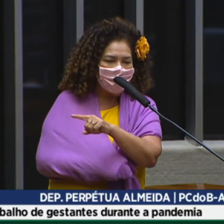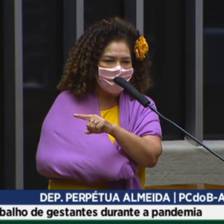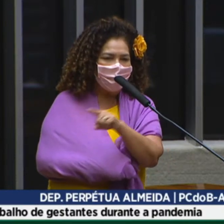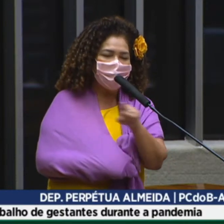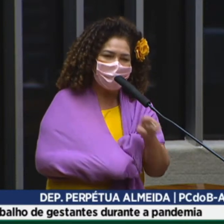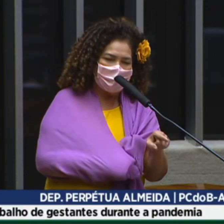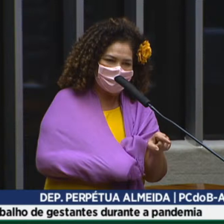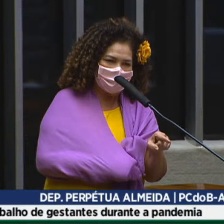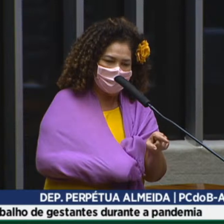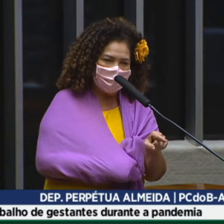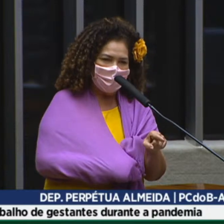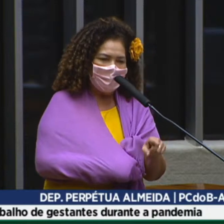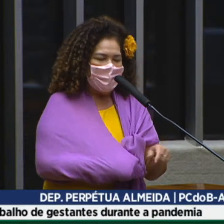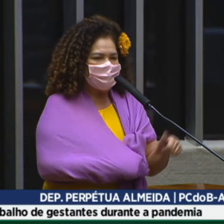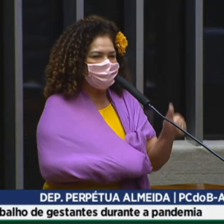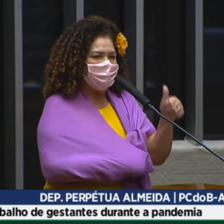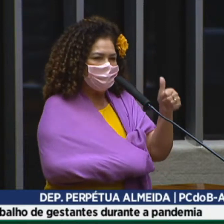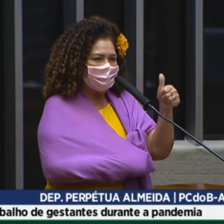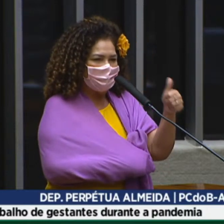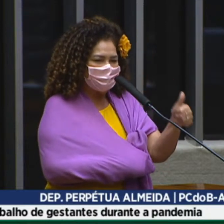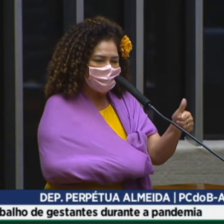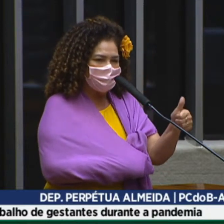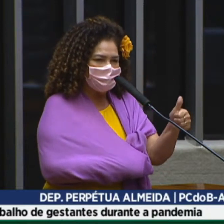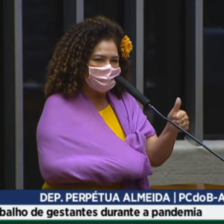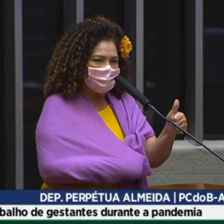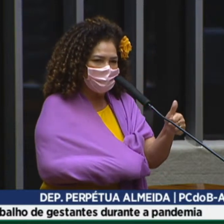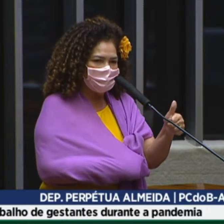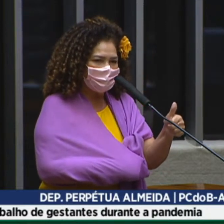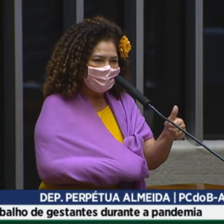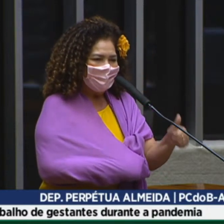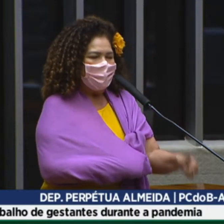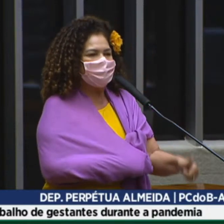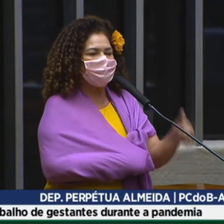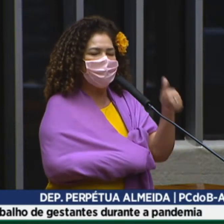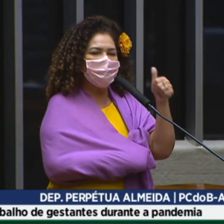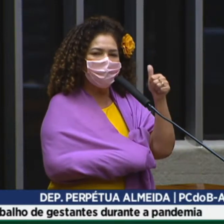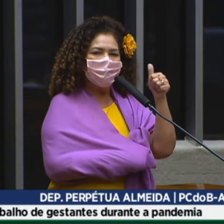ASSUMINDO A CRIAÇÃO DOS FILHOS, ASSUMINDO TODO O TRABALHO DO LAR, E ÀS VEZES, ASSUMINDO IDOSO, ISSO ESTÁ EM